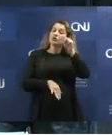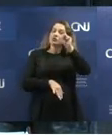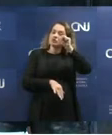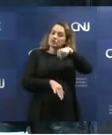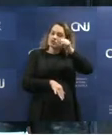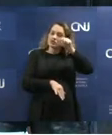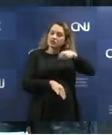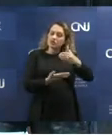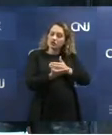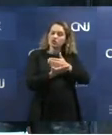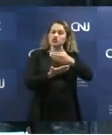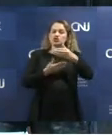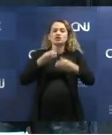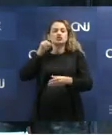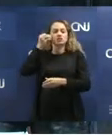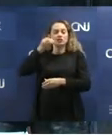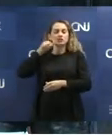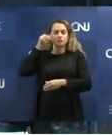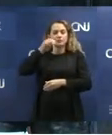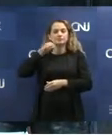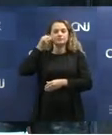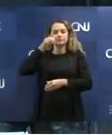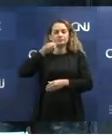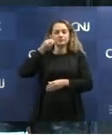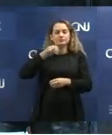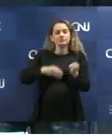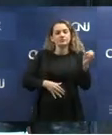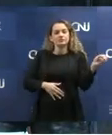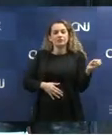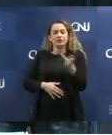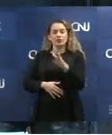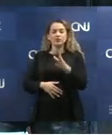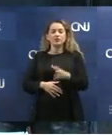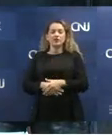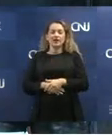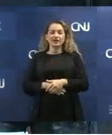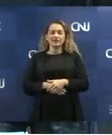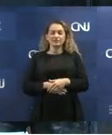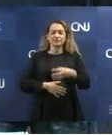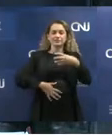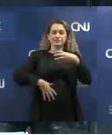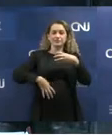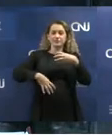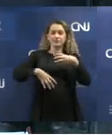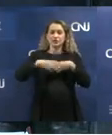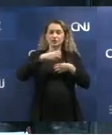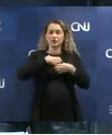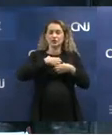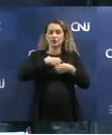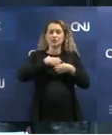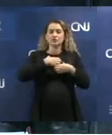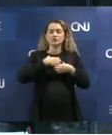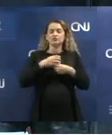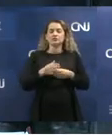e da nova conduta proativa do magistrado e não afastá nesse momento.